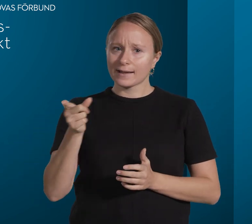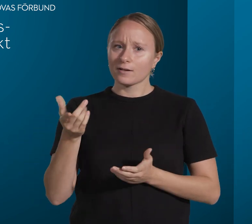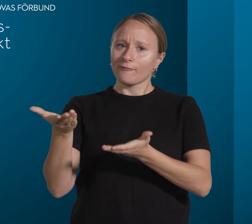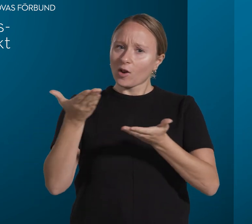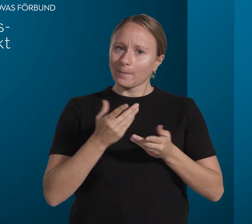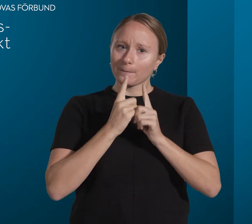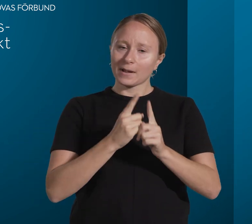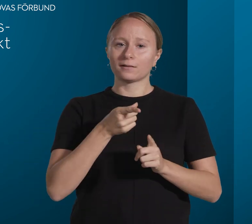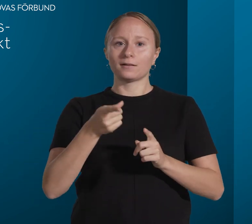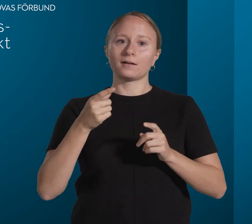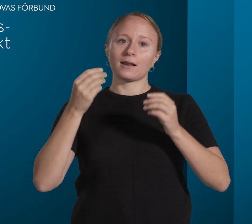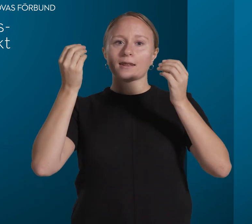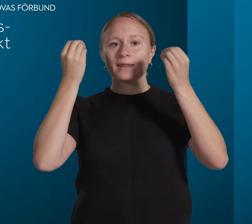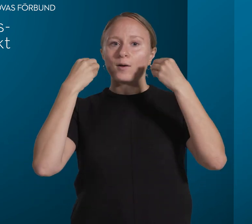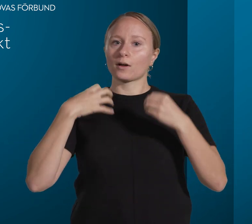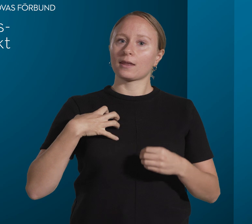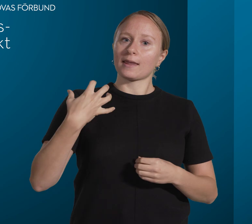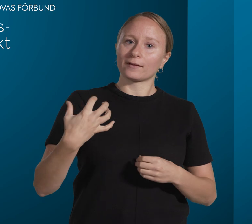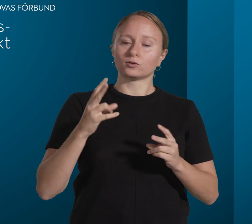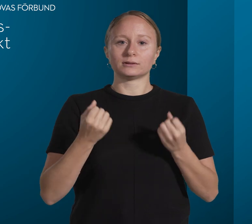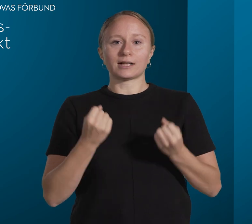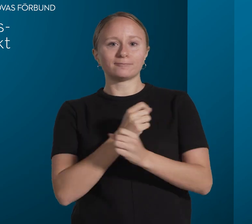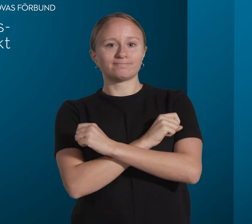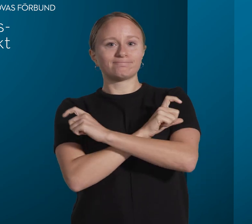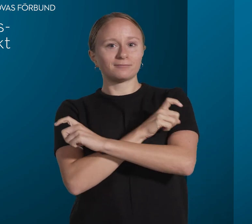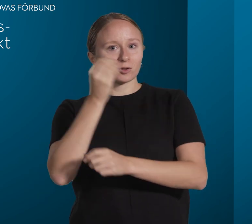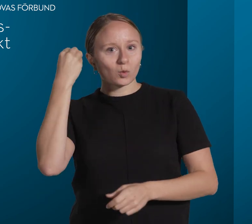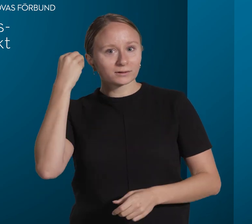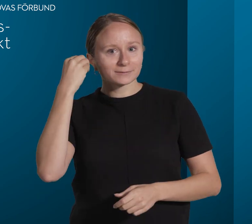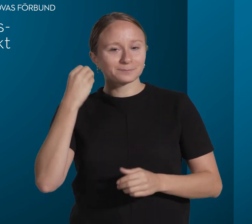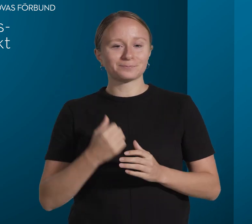Välkommen till en berikande och stärkande kurs!